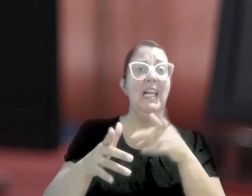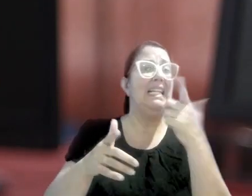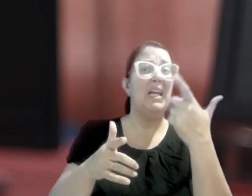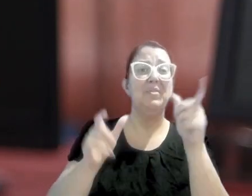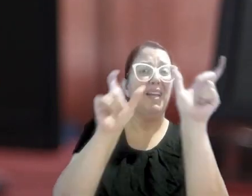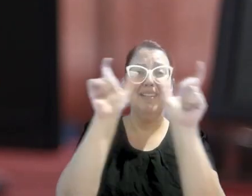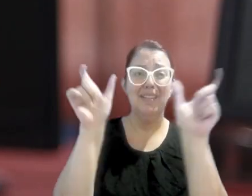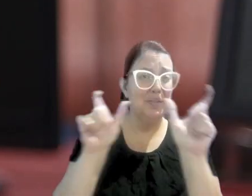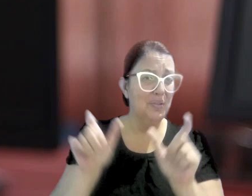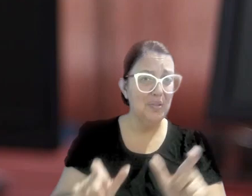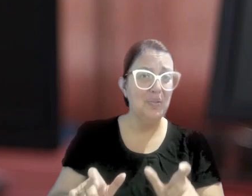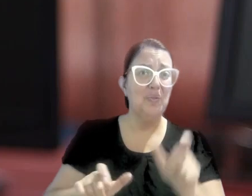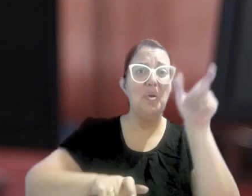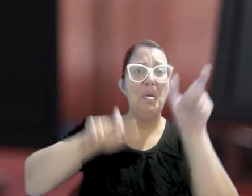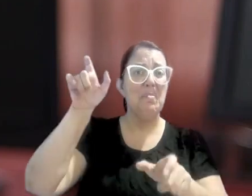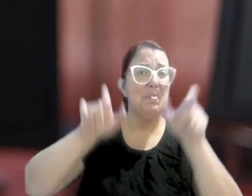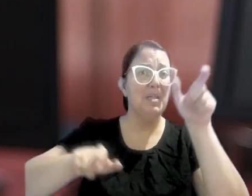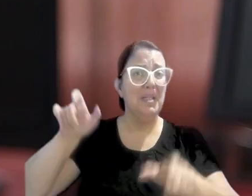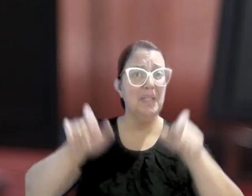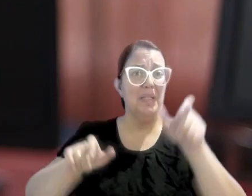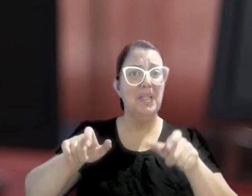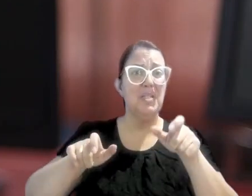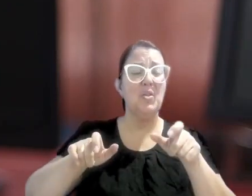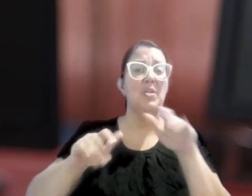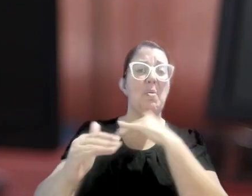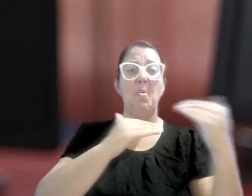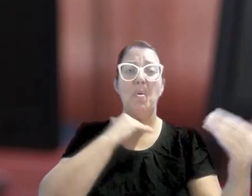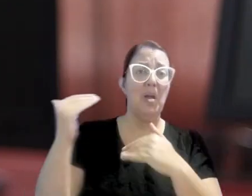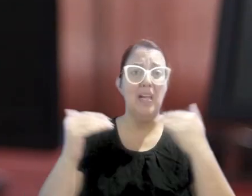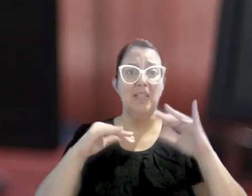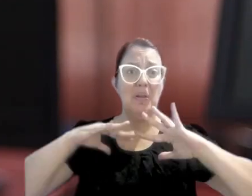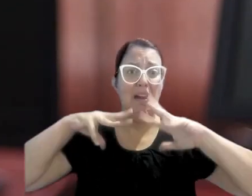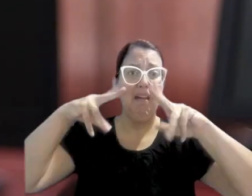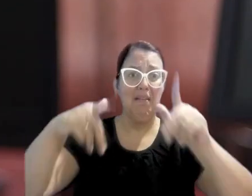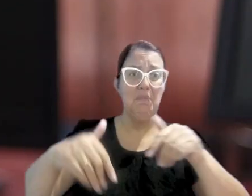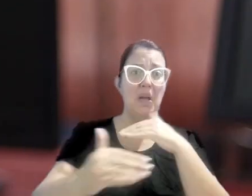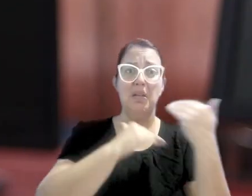conselhos sendo desestruturados, conselhos sendo extinguidos,